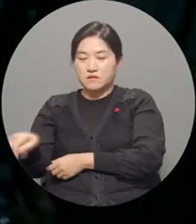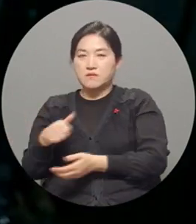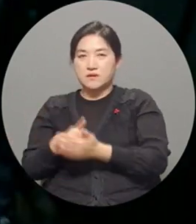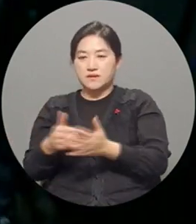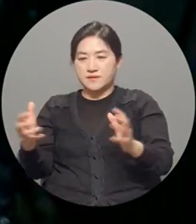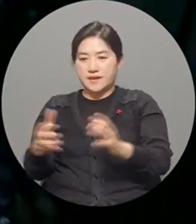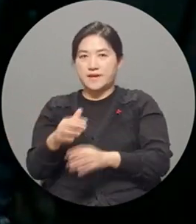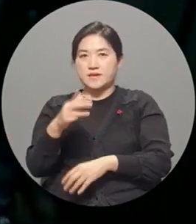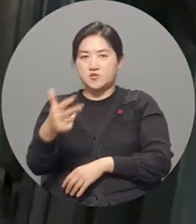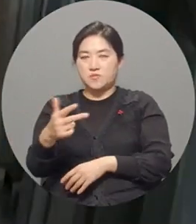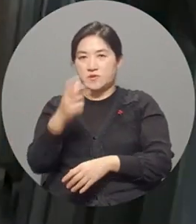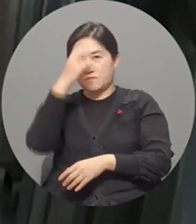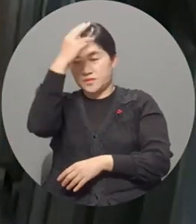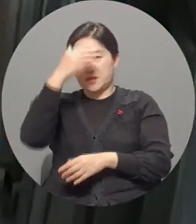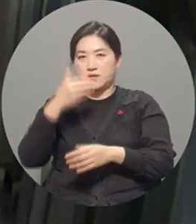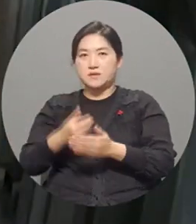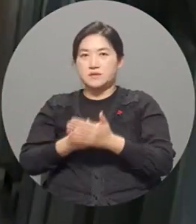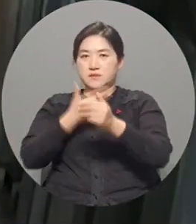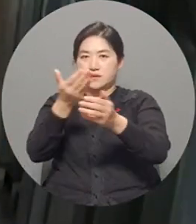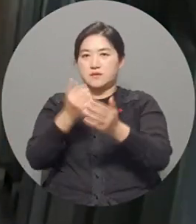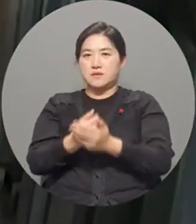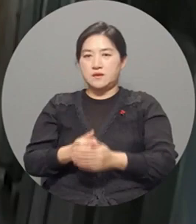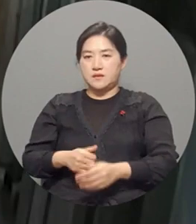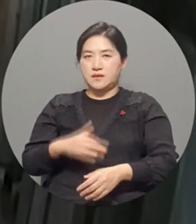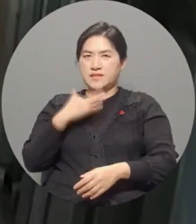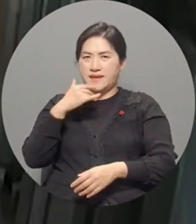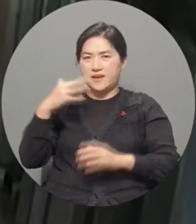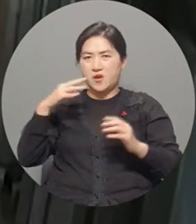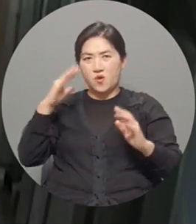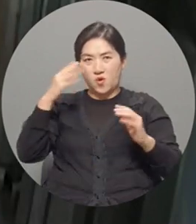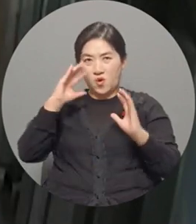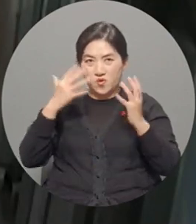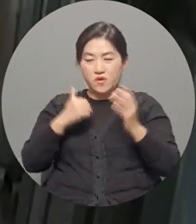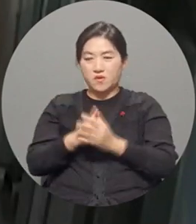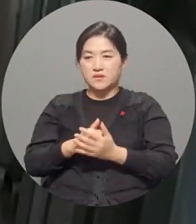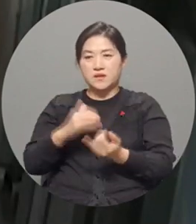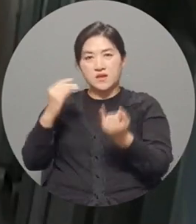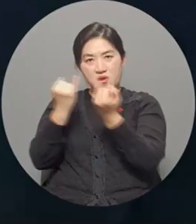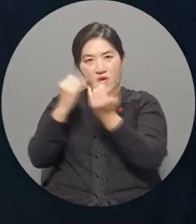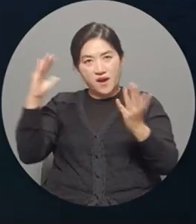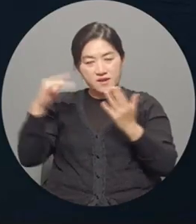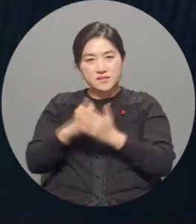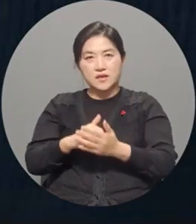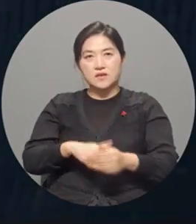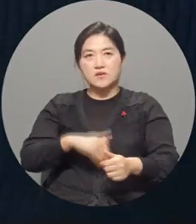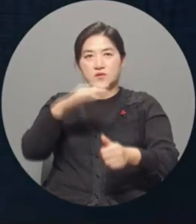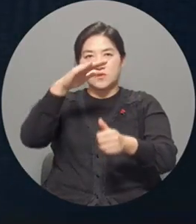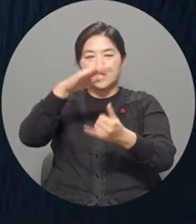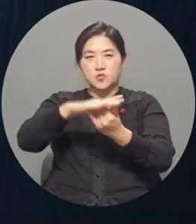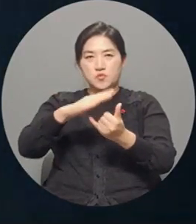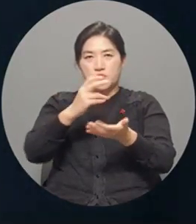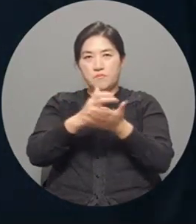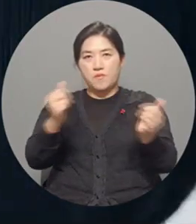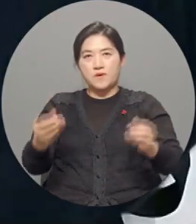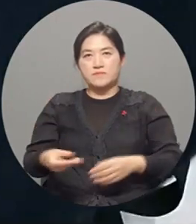내일 검찰에 넘길 예정입니다. 또 촉법소년인 여학생 1명은 소년법원에 직접 송치할 예정입니다.